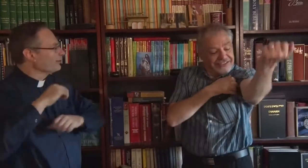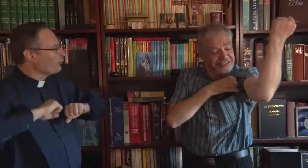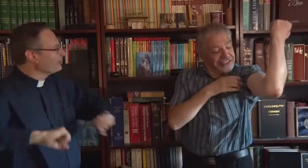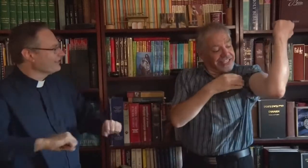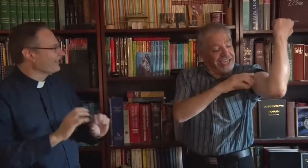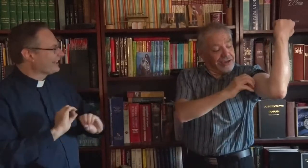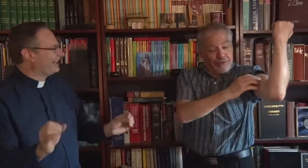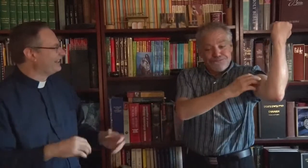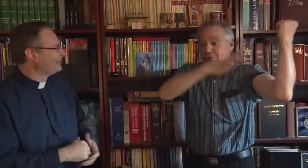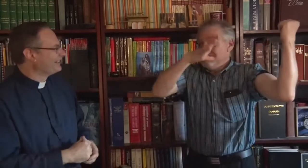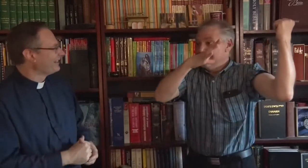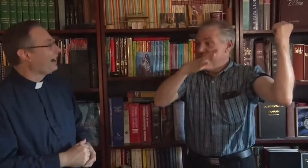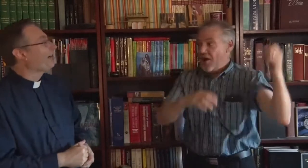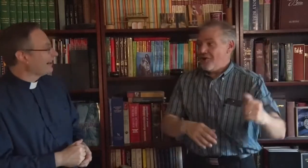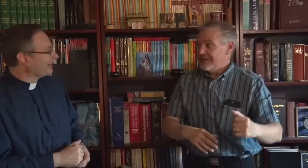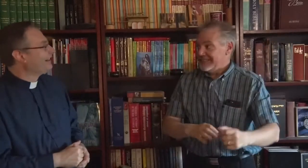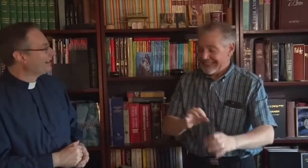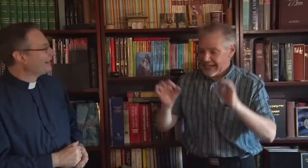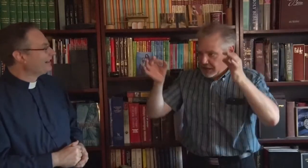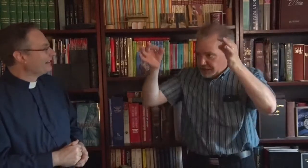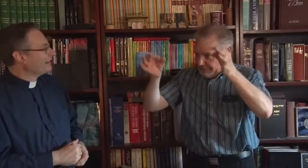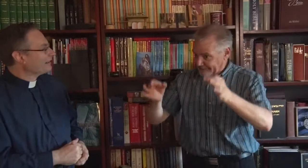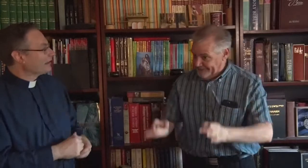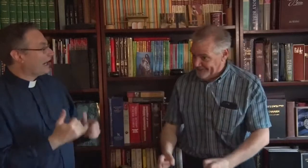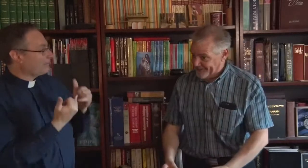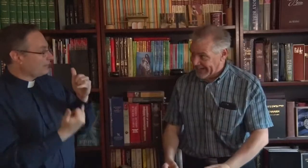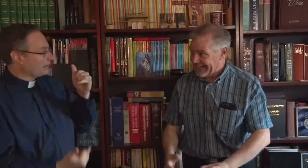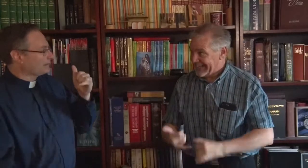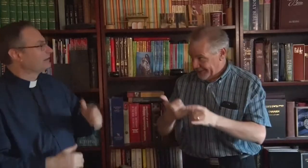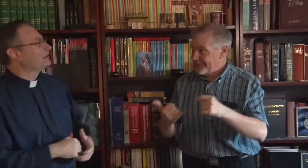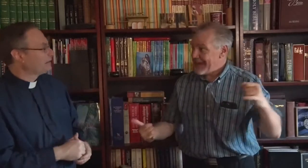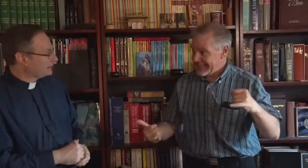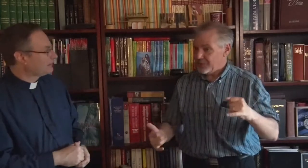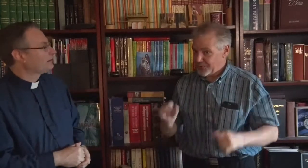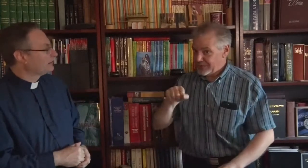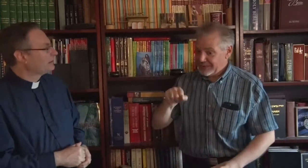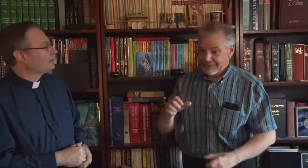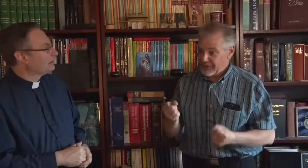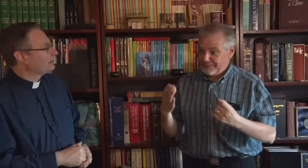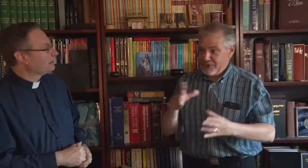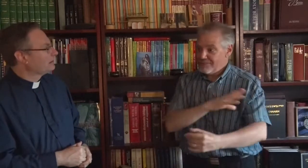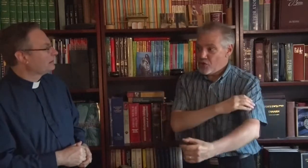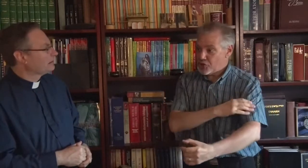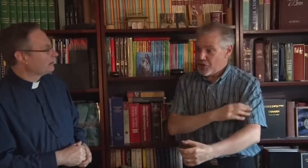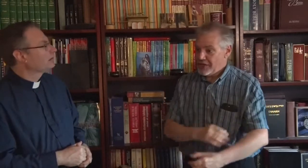Rien… POUF! Non! C'était mince… Mince? Mince oui oui pas… pas de muscle…